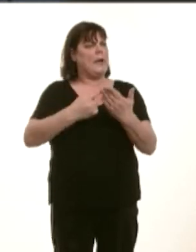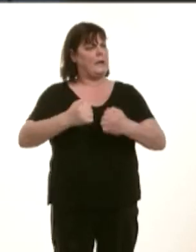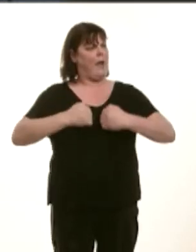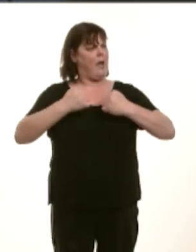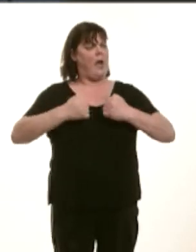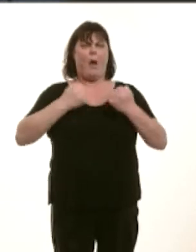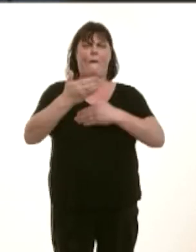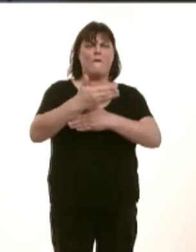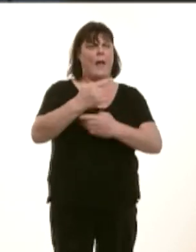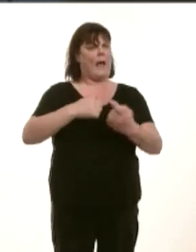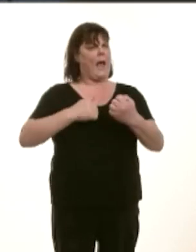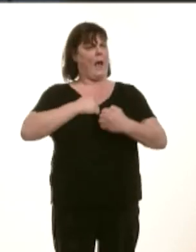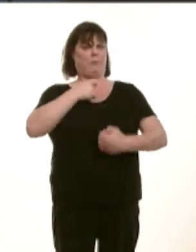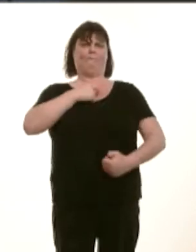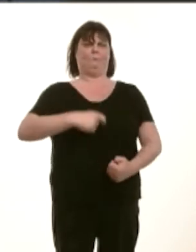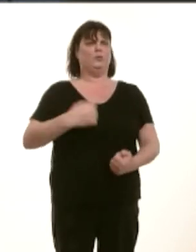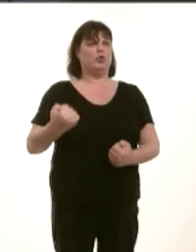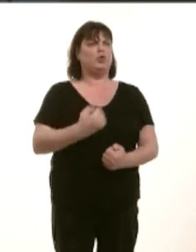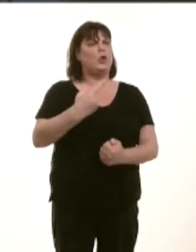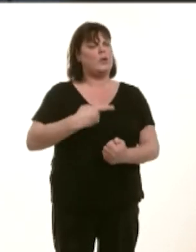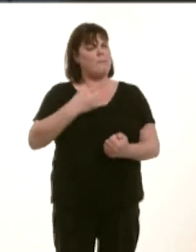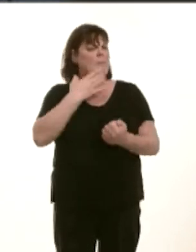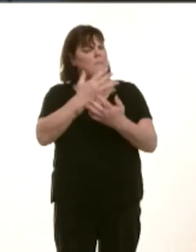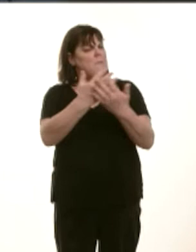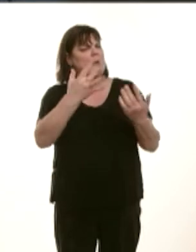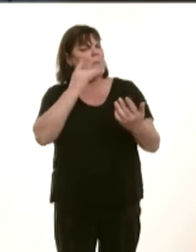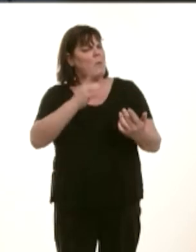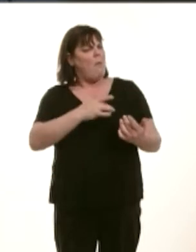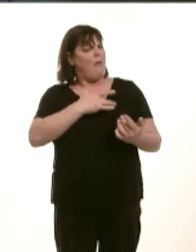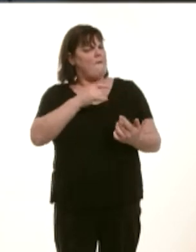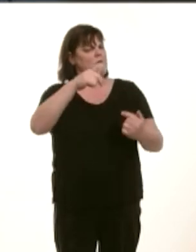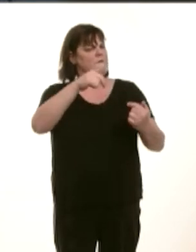yn ystyried eu hunain yn Gymry cyn eu bod nhwín ystyried eu hunain yn Brydeinwyr. Fel